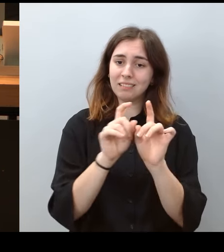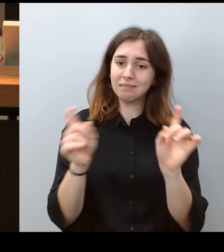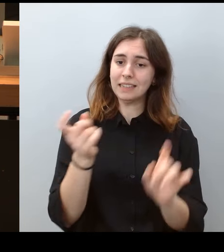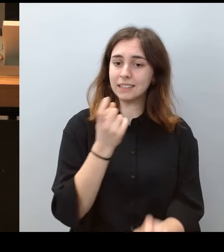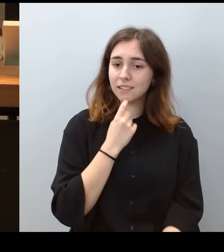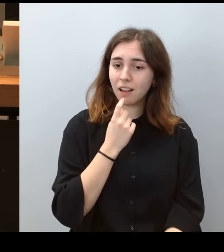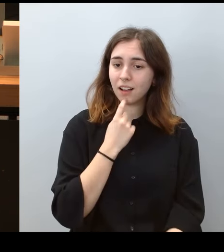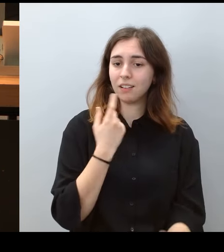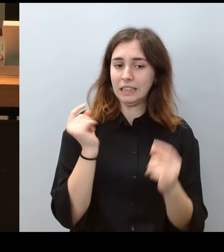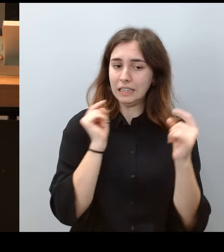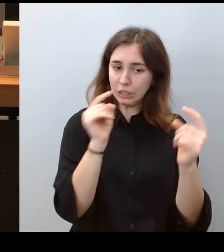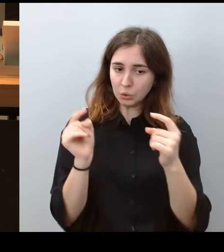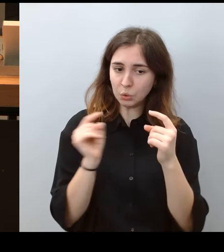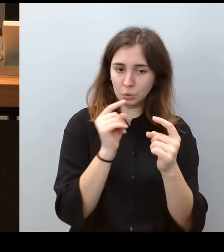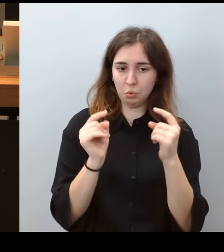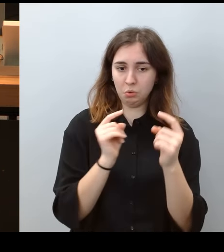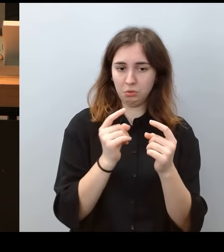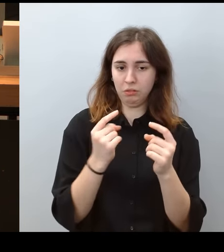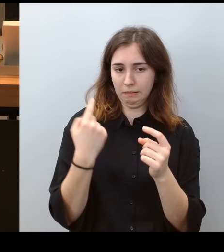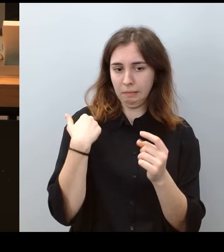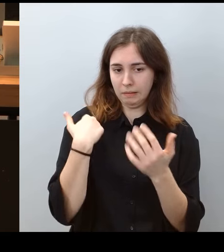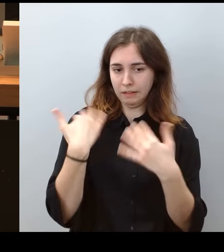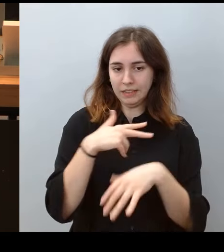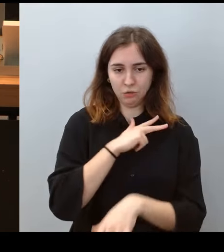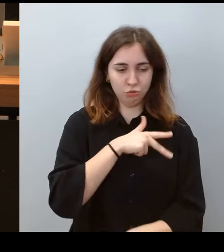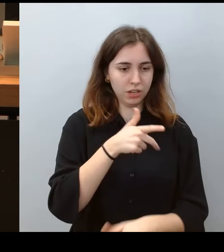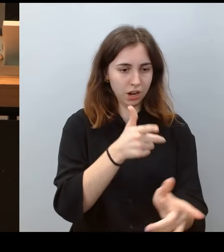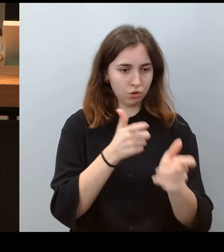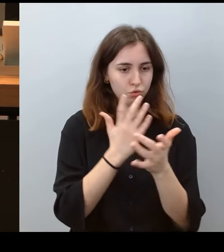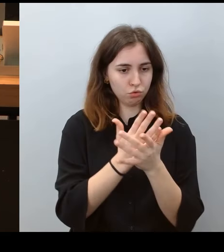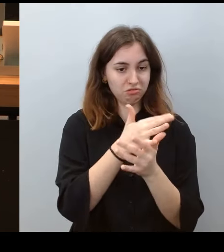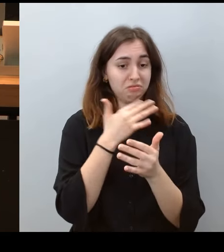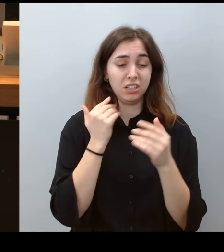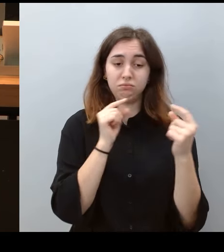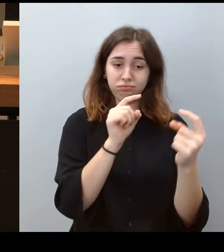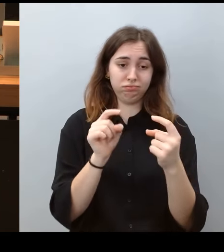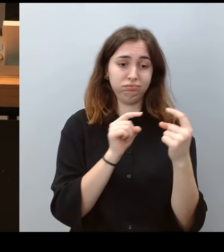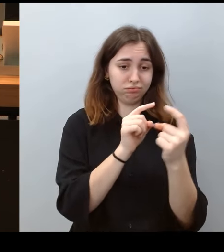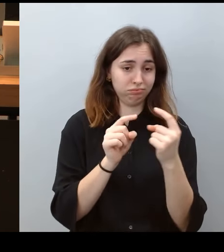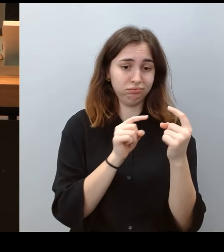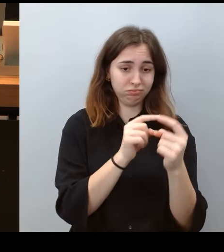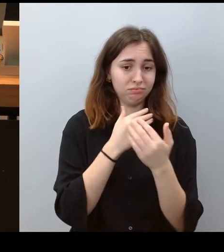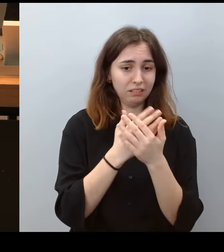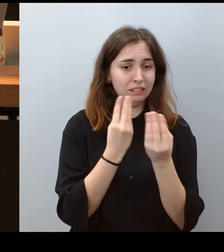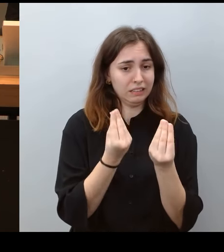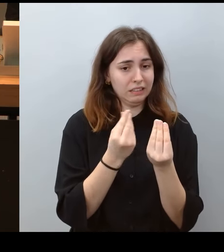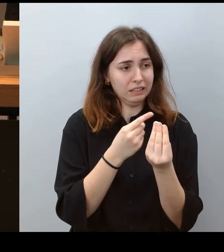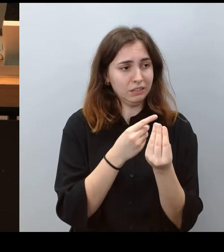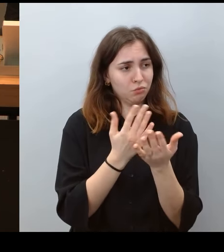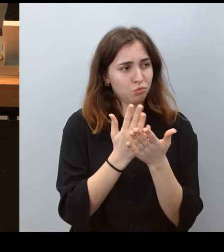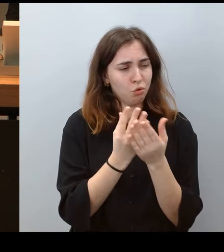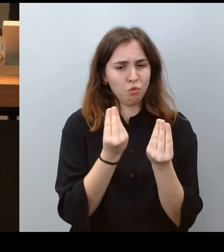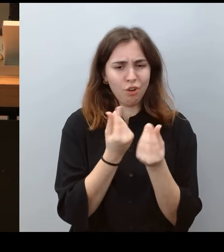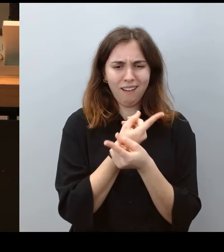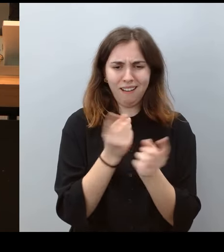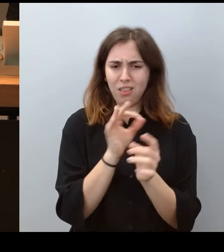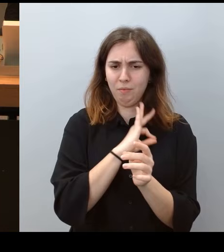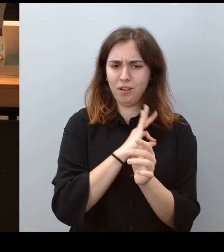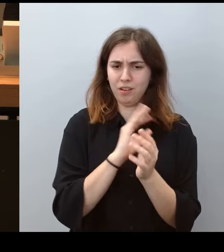wir gemeinsam im Sozialausschuss führen. Und man merkt, dass uns dieses Thema parteiübergreifend sehr am Herzen liegt. Dafür vielen Dank In diese Runde